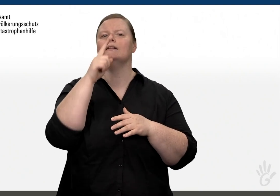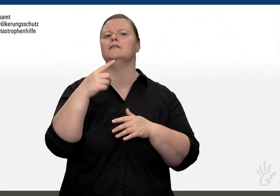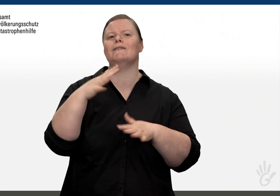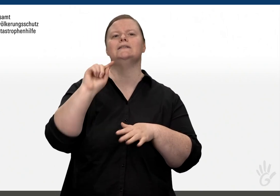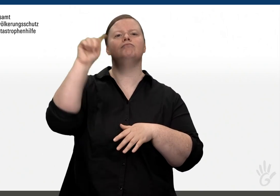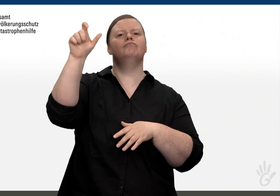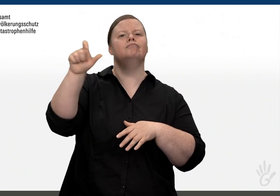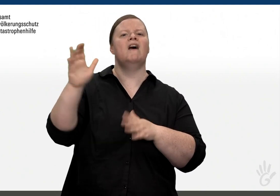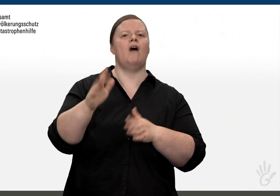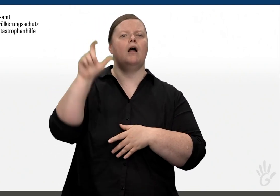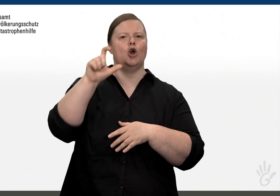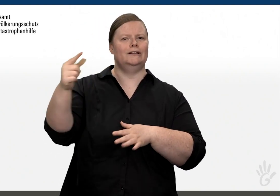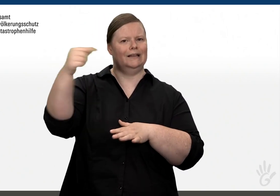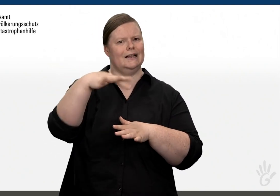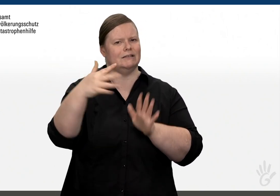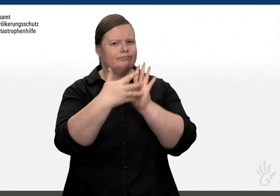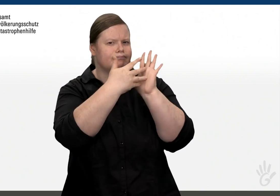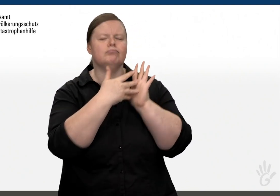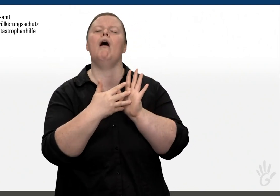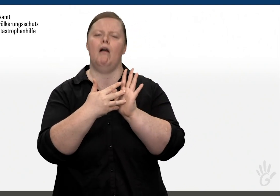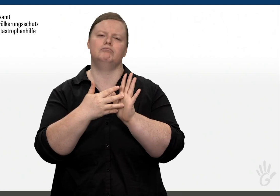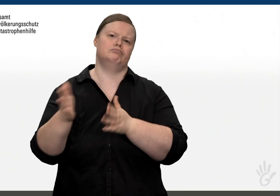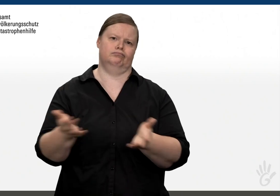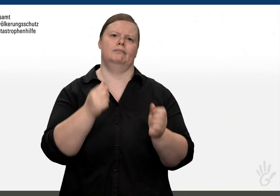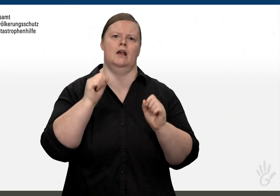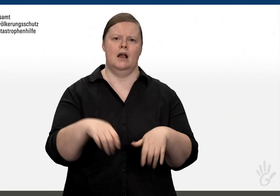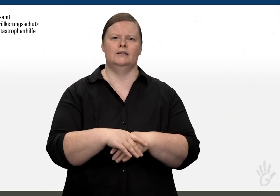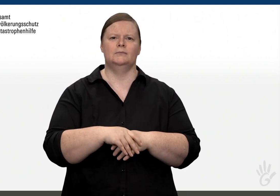wenn es von Fachleuten freigegeben wurde